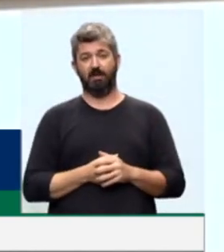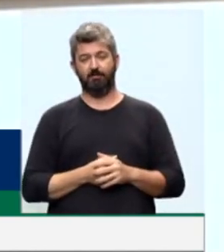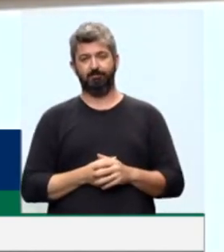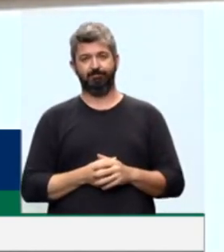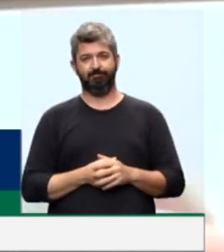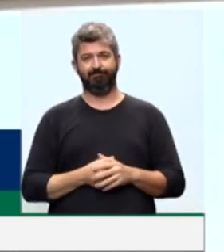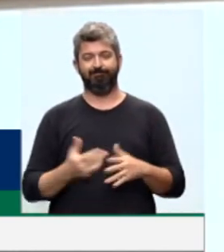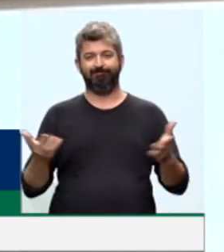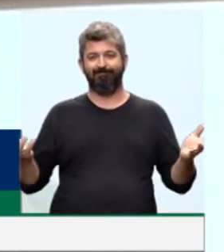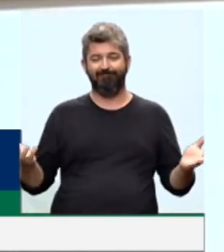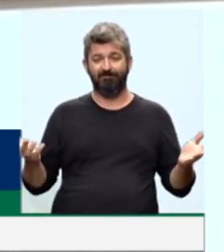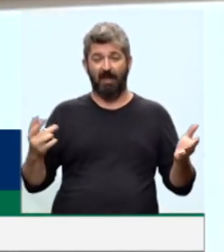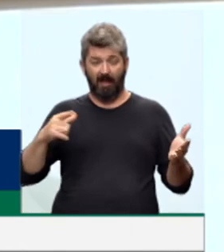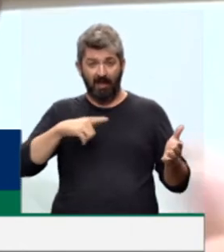MAS QUE MANTÉM SUBSÍDIO DE